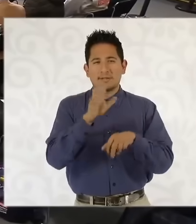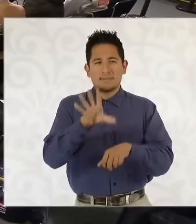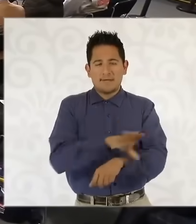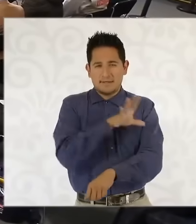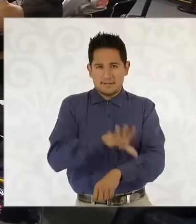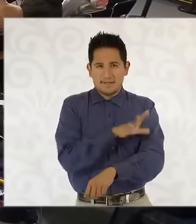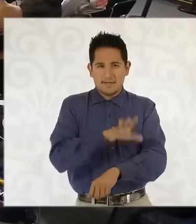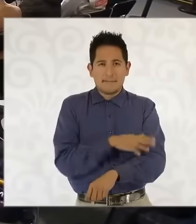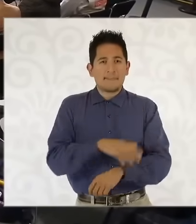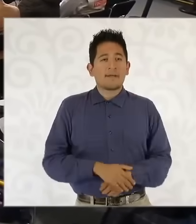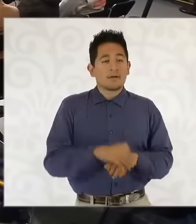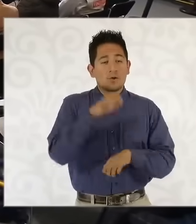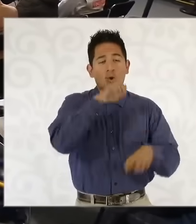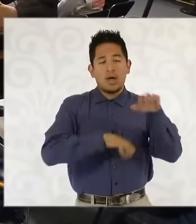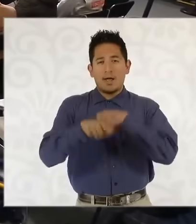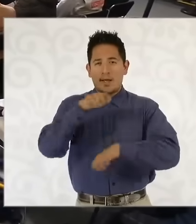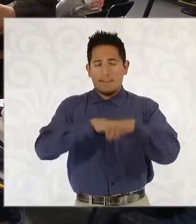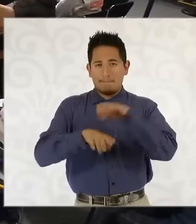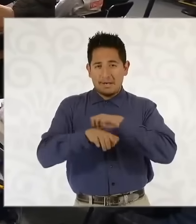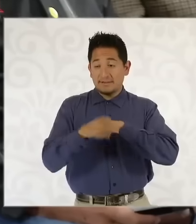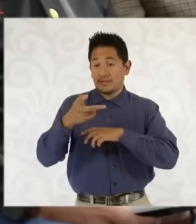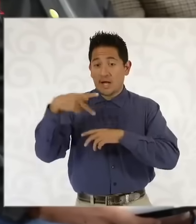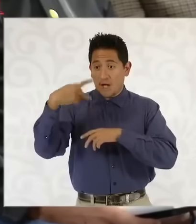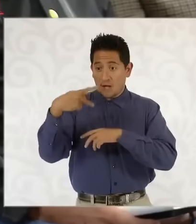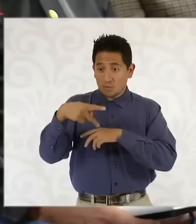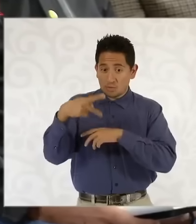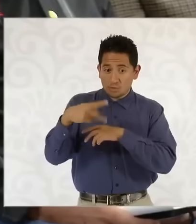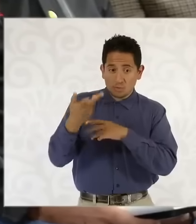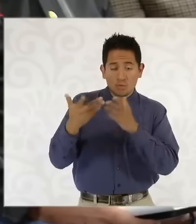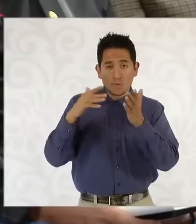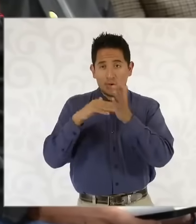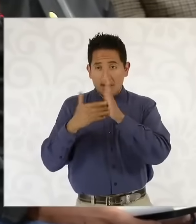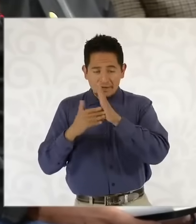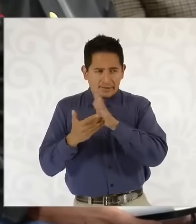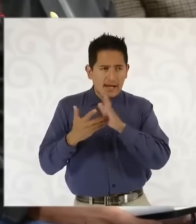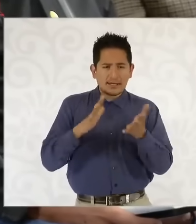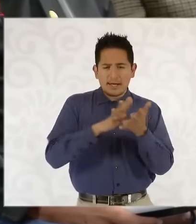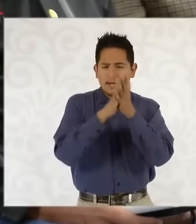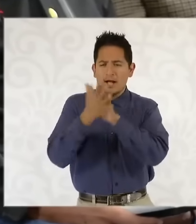empresas ya están cambiando a este nuevo modelo eh que se está presentando y si alguna de ellas